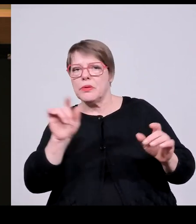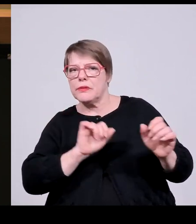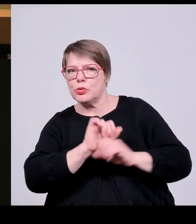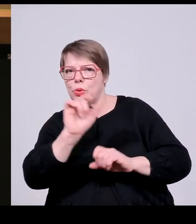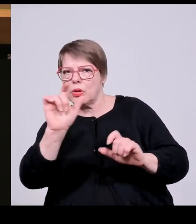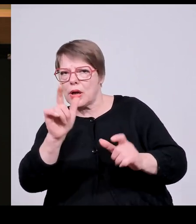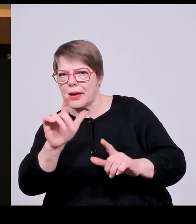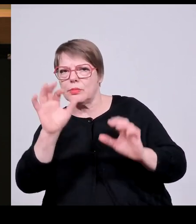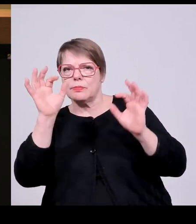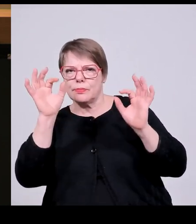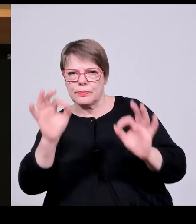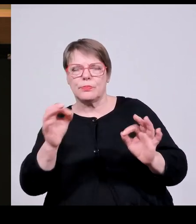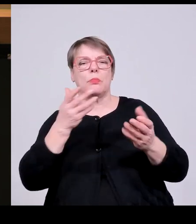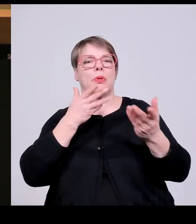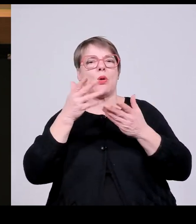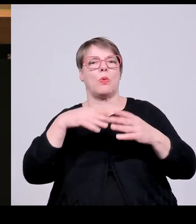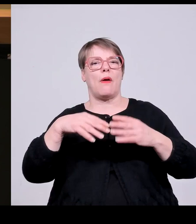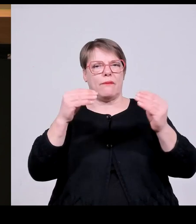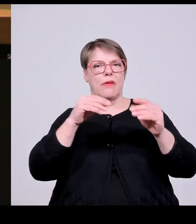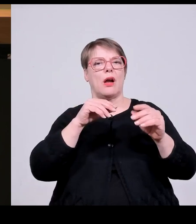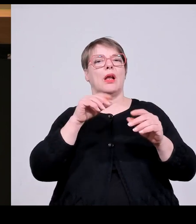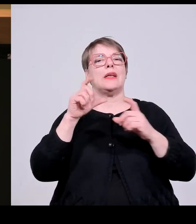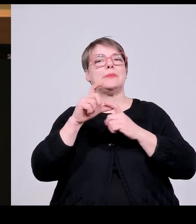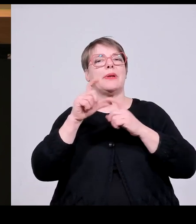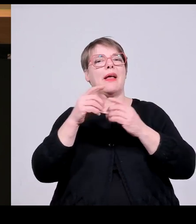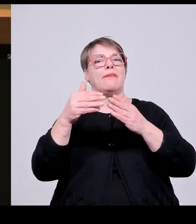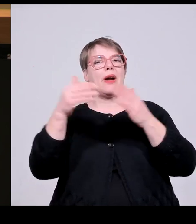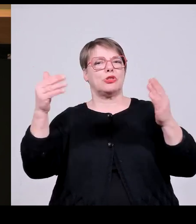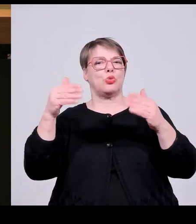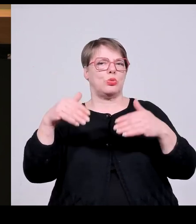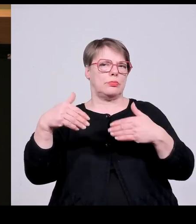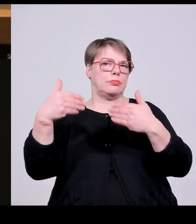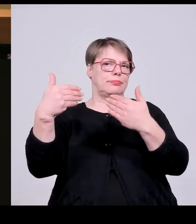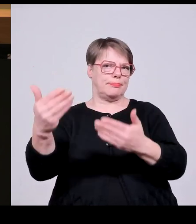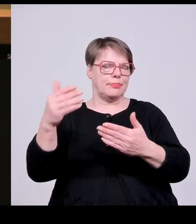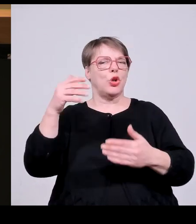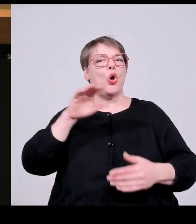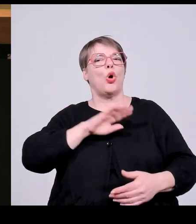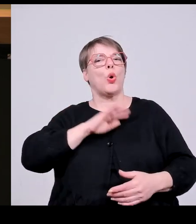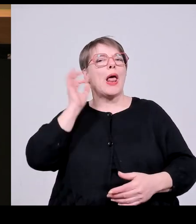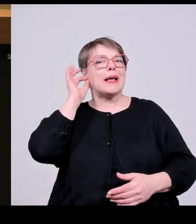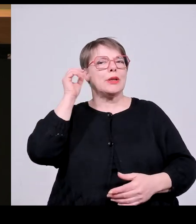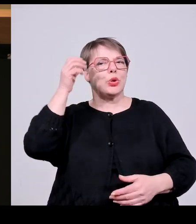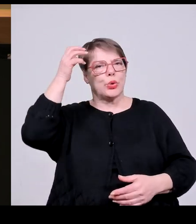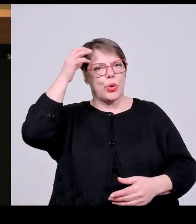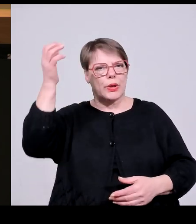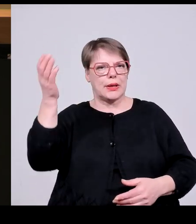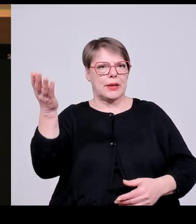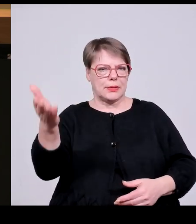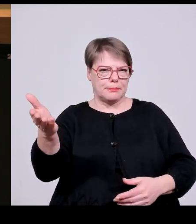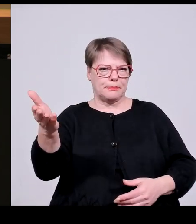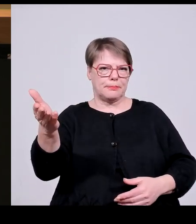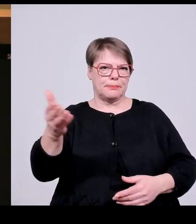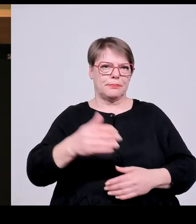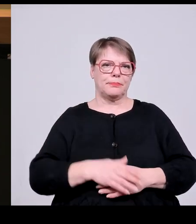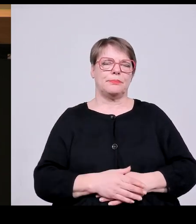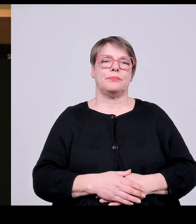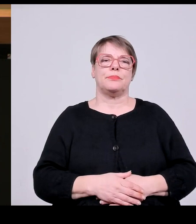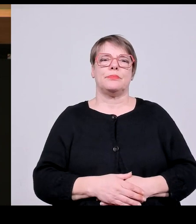Für das Leben der Auszubildenden ist das eine entscheidende Frage. Sie entscheidet darüber, ob sie nebenbei noch arbeiten müssen und damit kaum Zeit